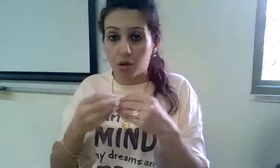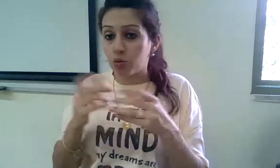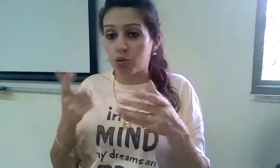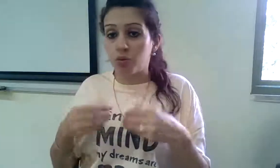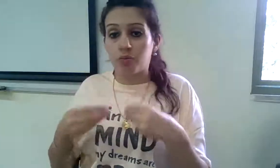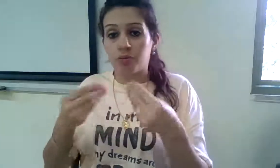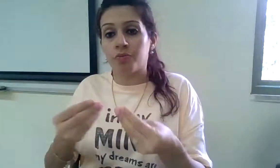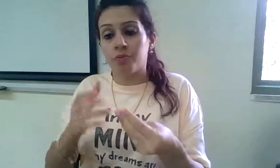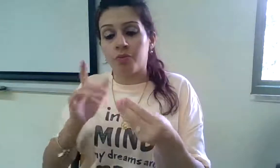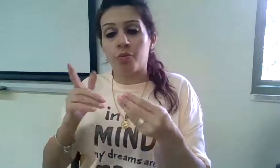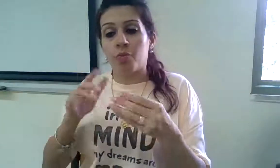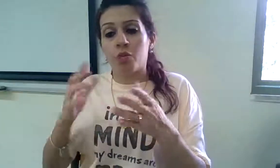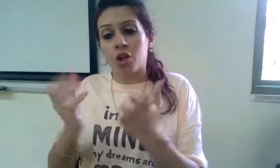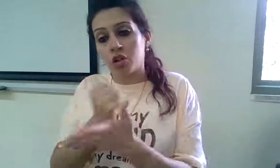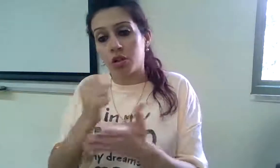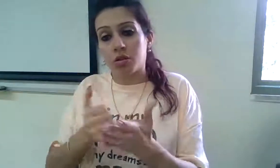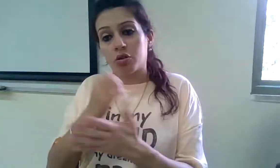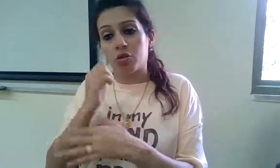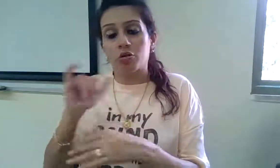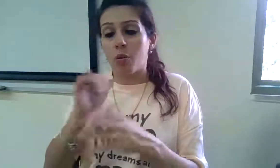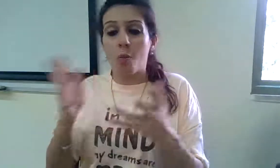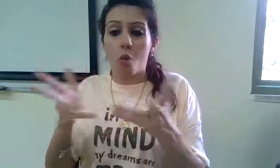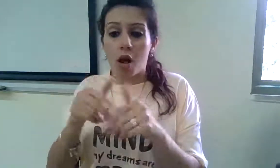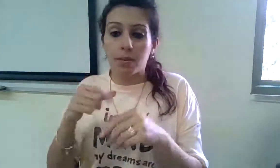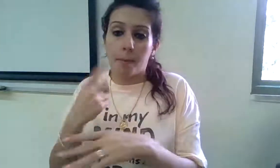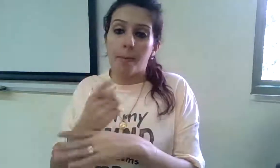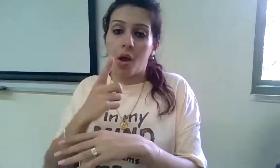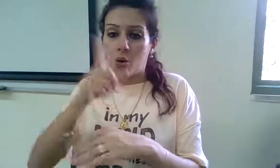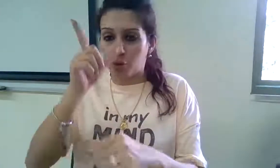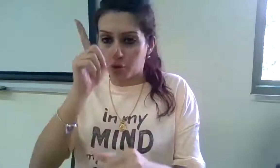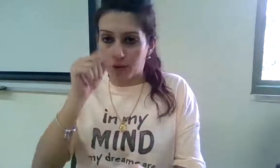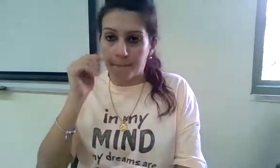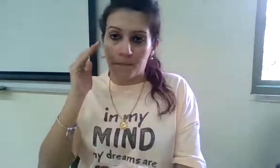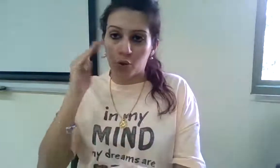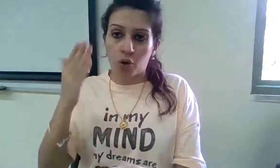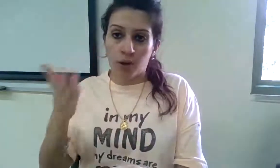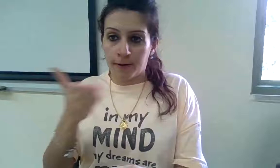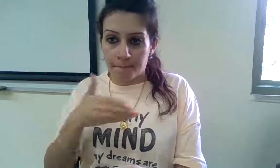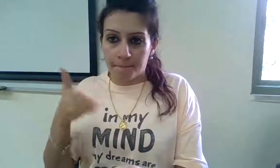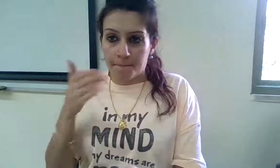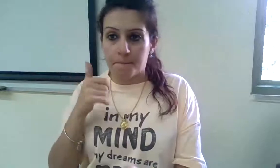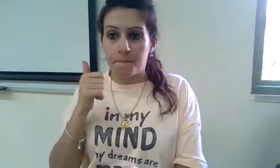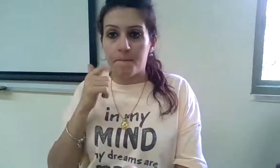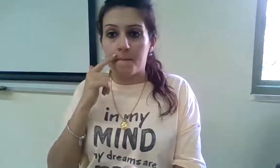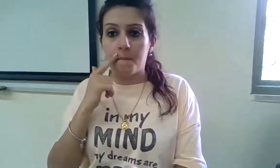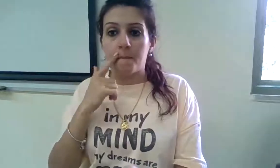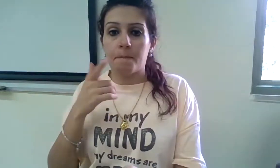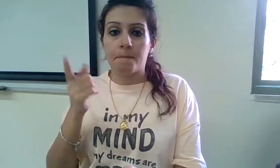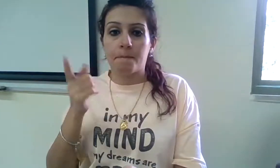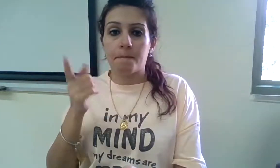وحتى من خلال منصات التعلم الإلكترونية وهذا احد الأشياء التي نفعلها.